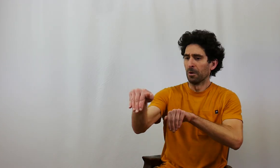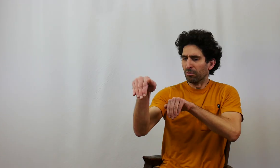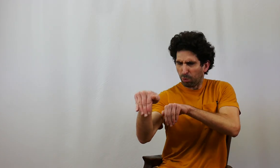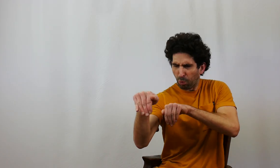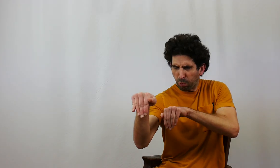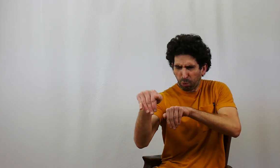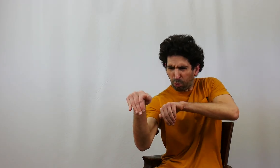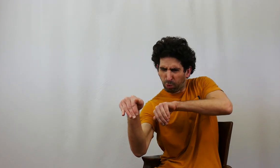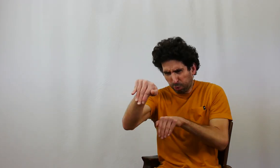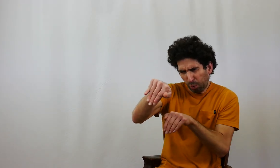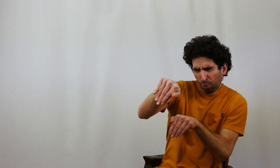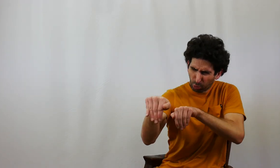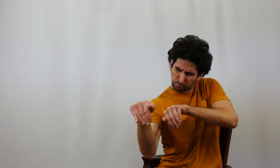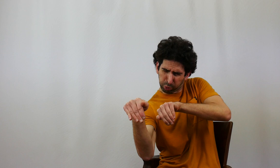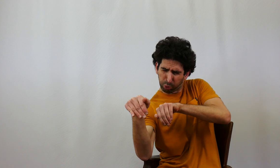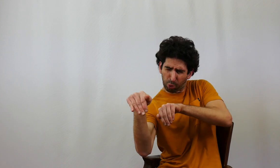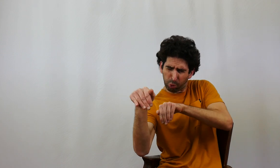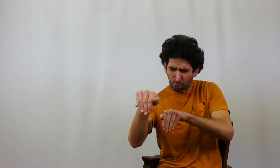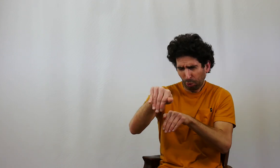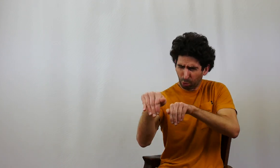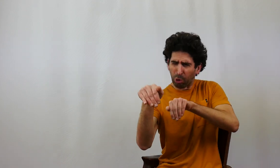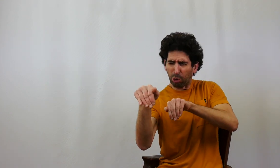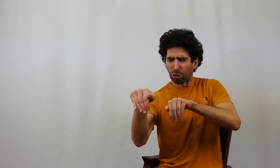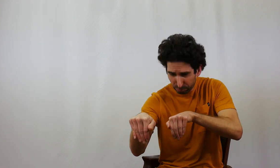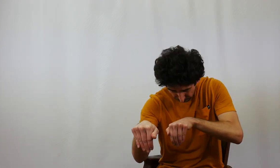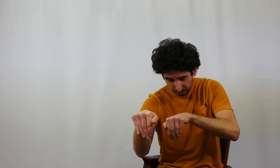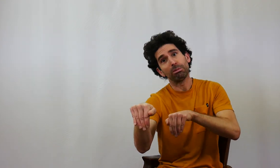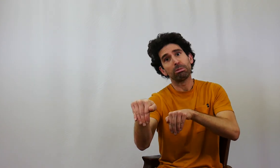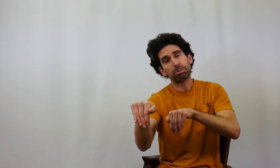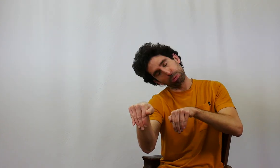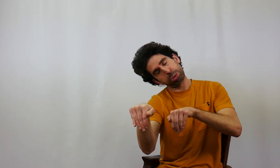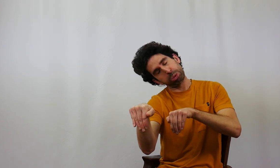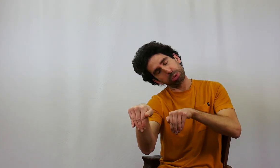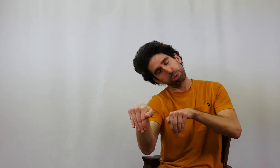*Cercueil qui roule à toute vitesse* *Couic !*